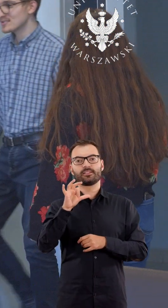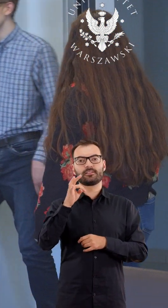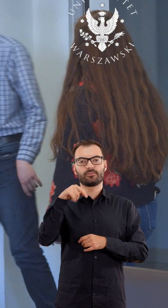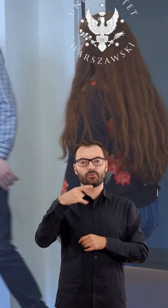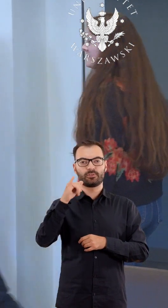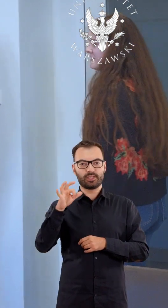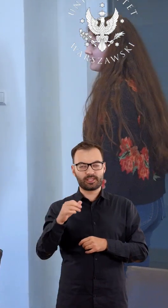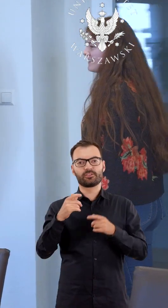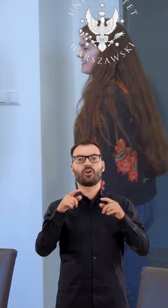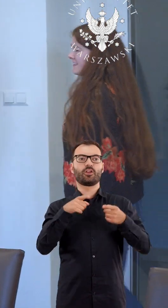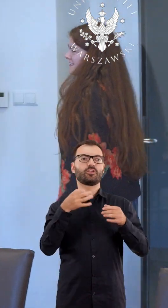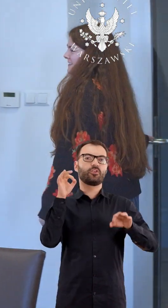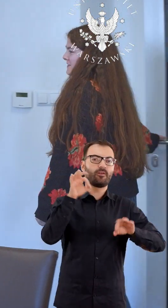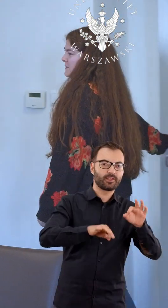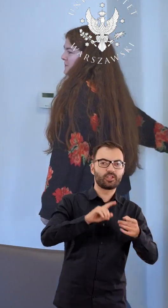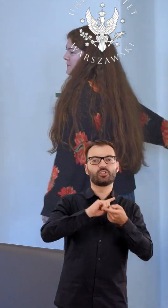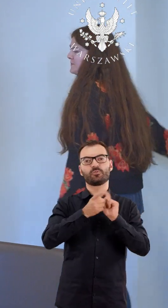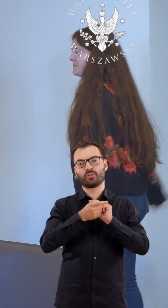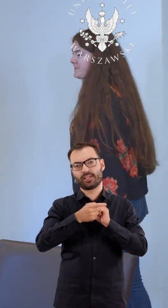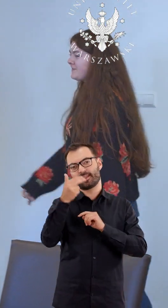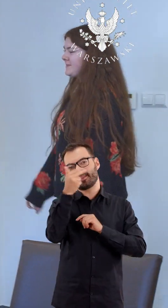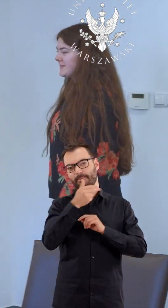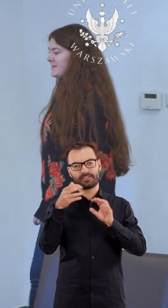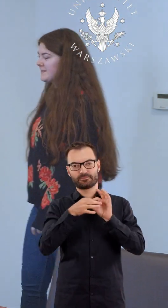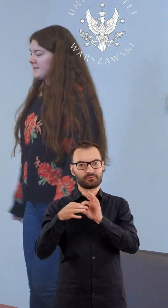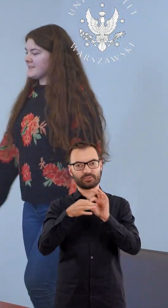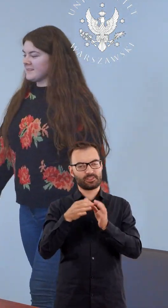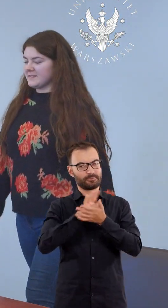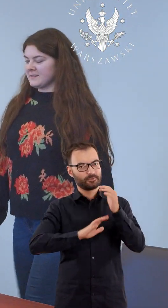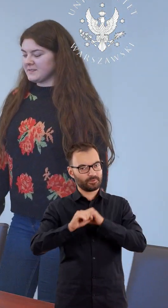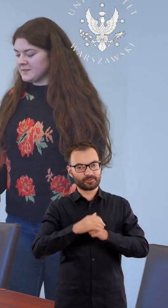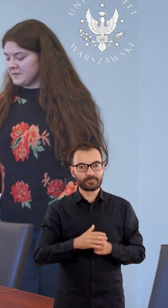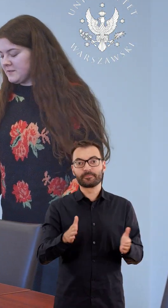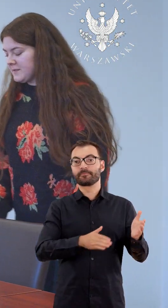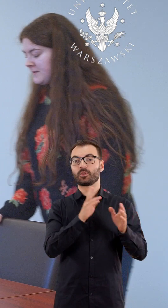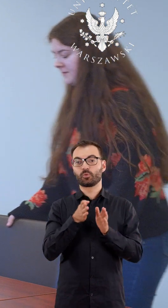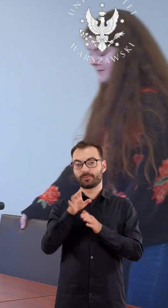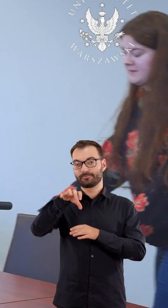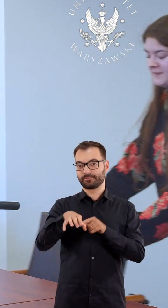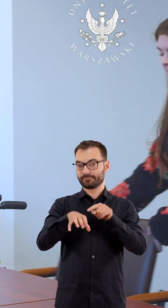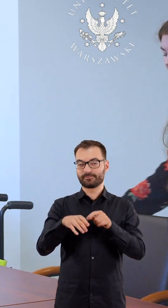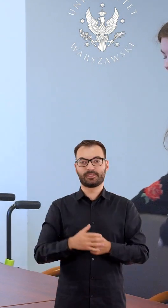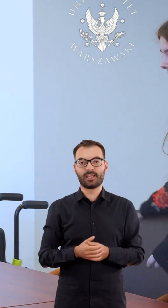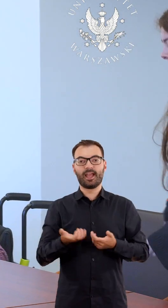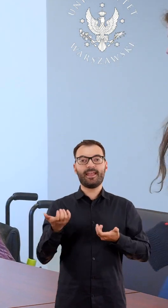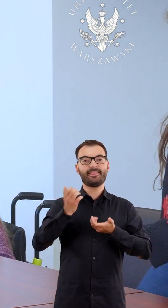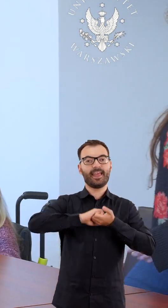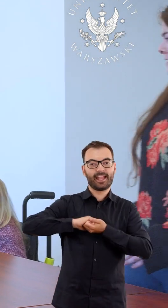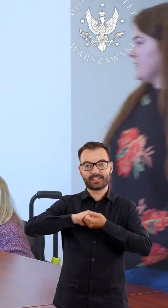oraz spotkań tematycznych w temacie około niepełnosprawności. Kolejną sekcją jest sekcja integracyjno-szkoleniowa,